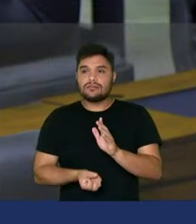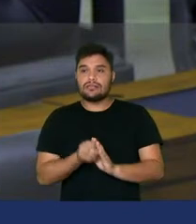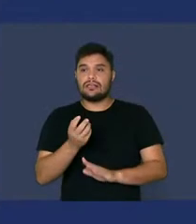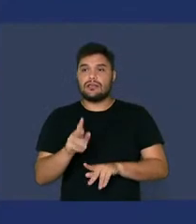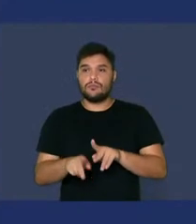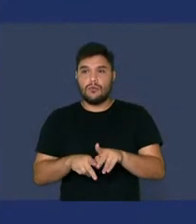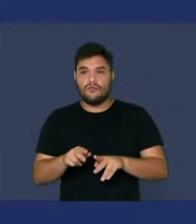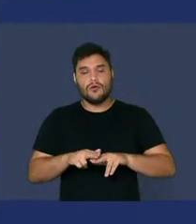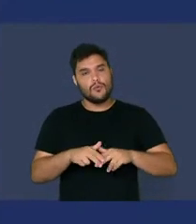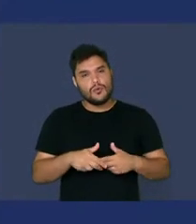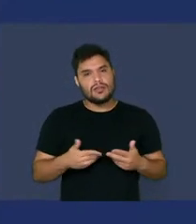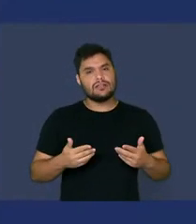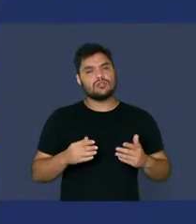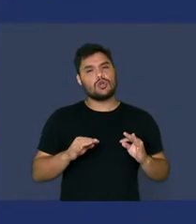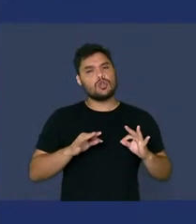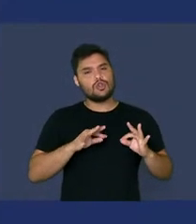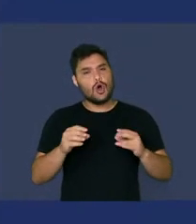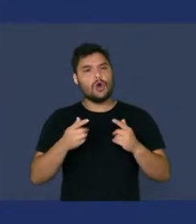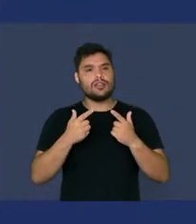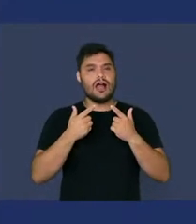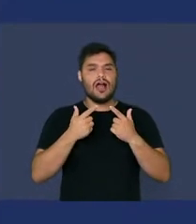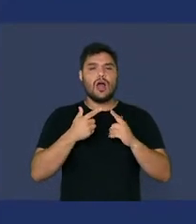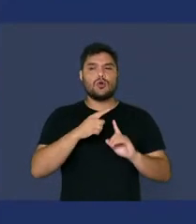VAI FAZENDO AS TRANÇA NECESSÁRIA PARA O QUE POVO SE TORNE POVO, TODAS AS